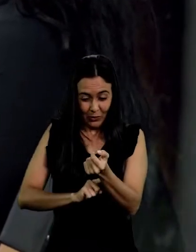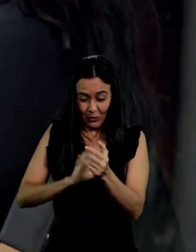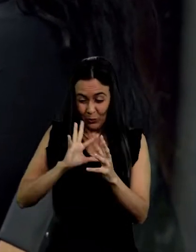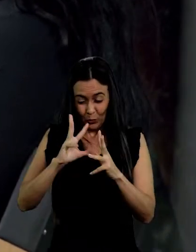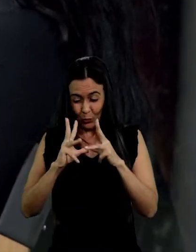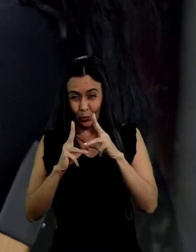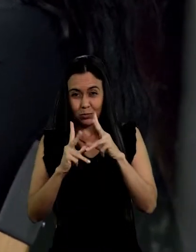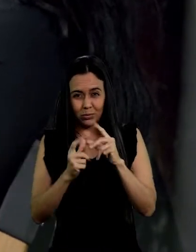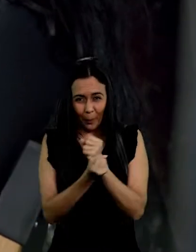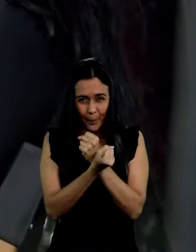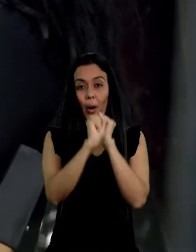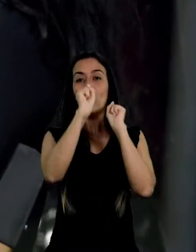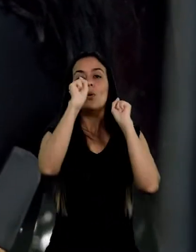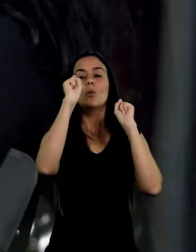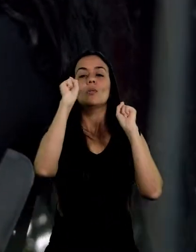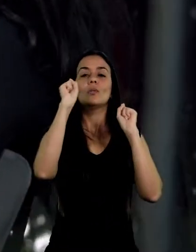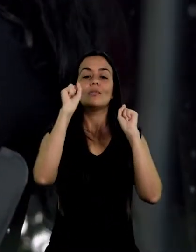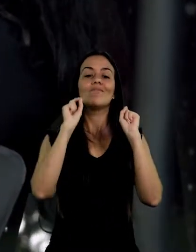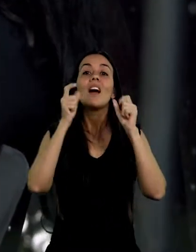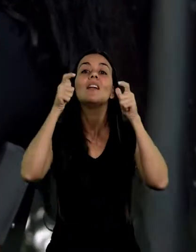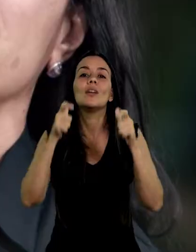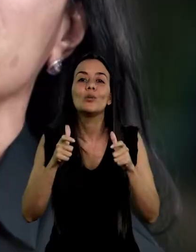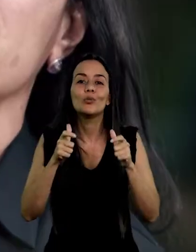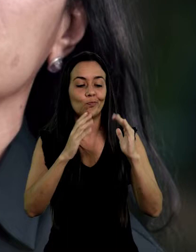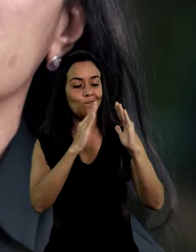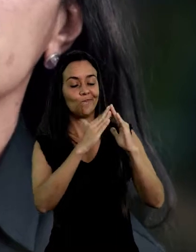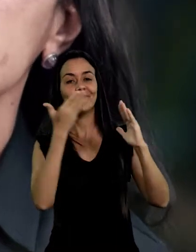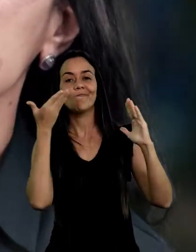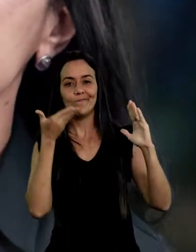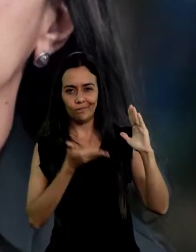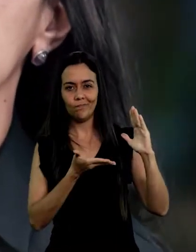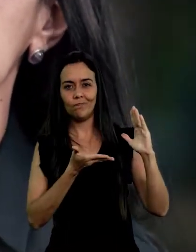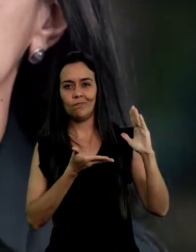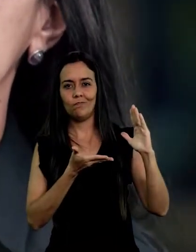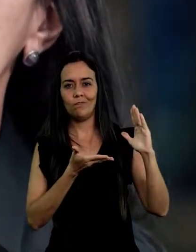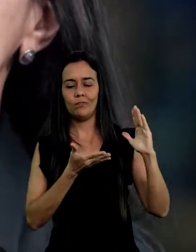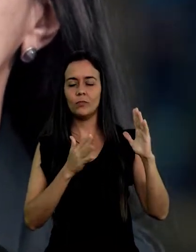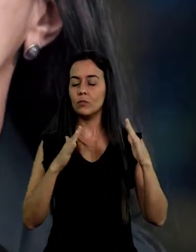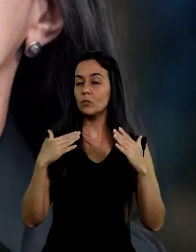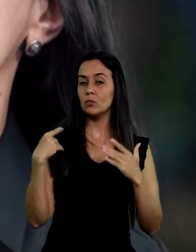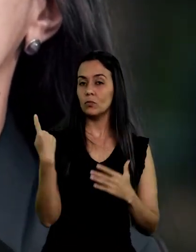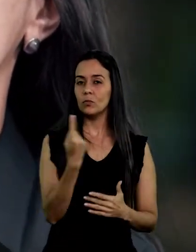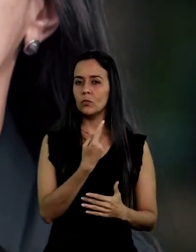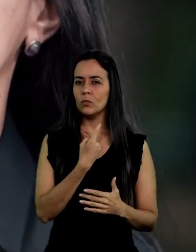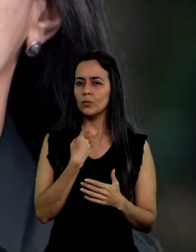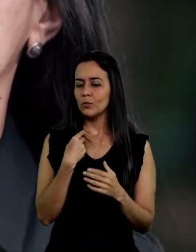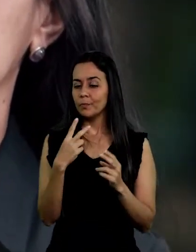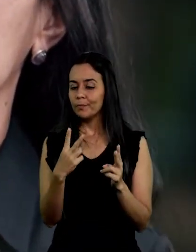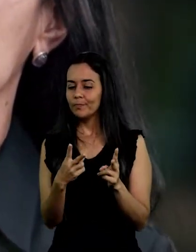de fatores estressantes dentro de casa. E aí a gente já consegue prever, assim, que